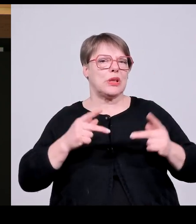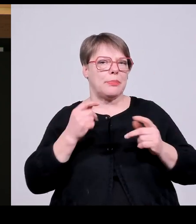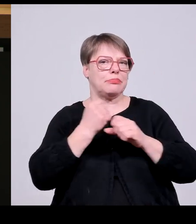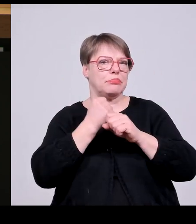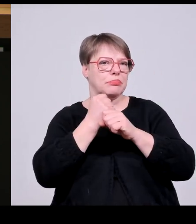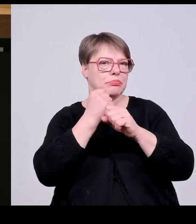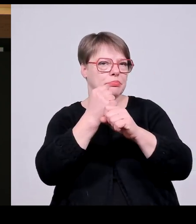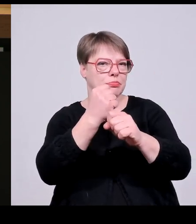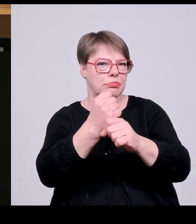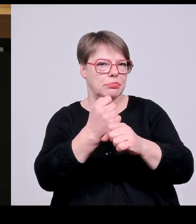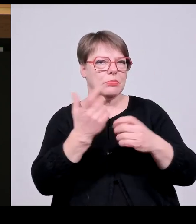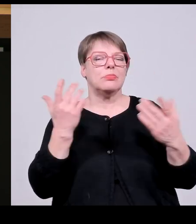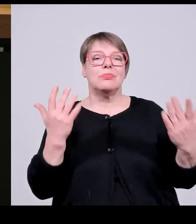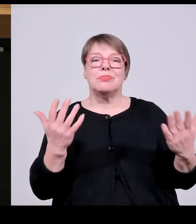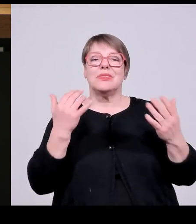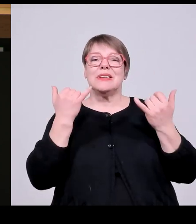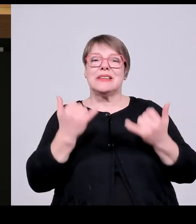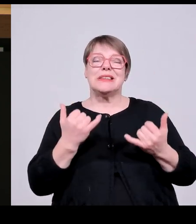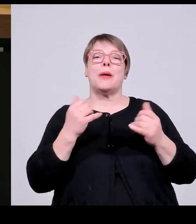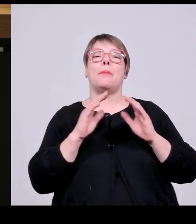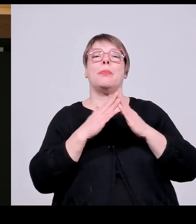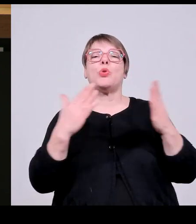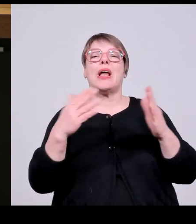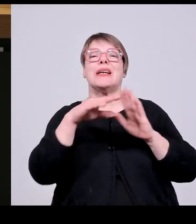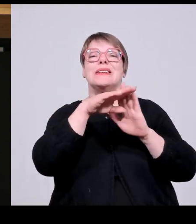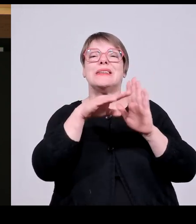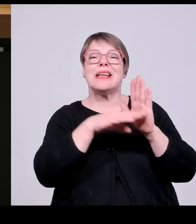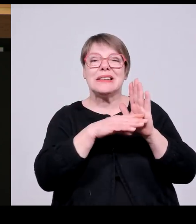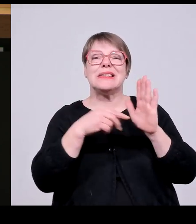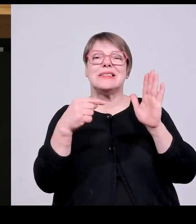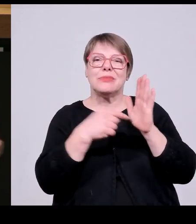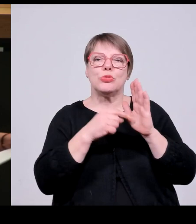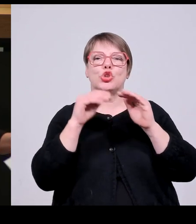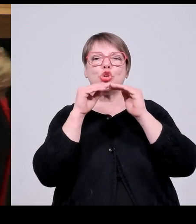Dazu habe ich mich immer bekannt und auch der Kultursenator.(Beifall) (Redner)